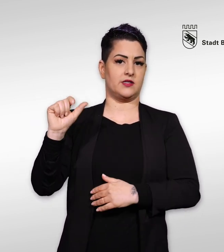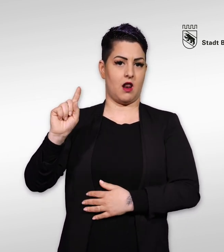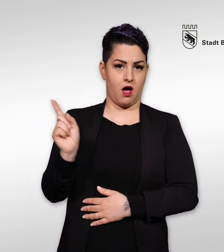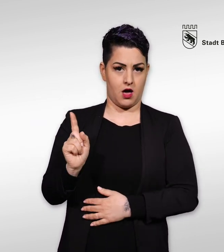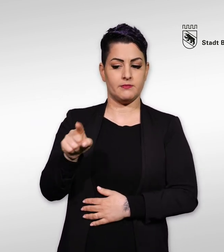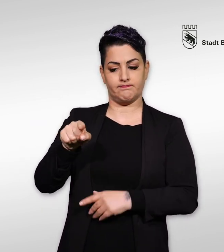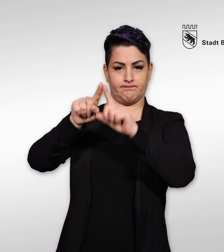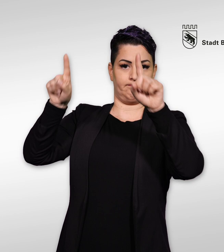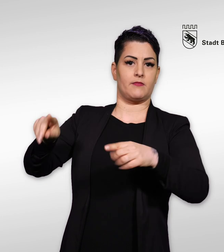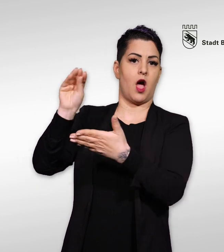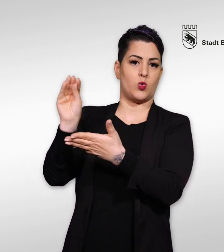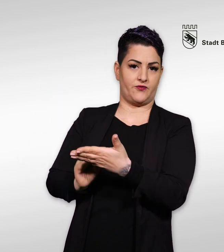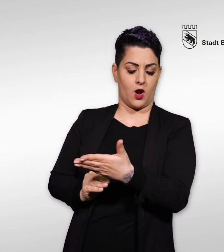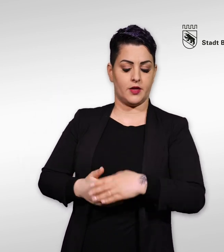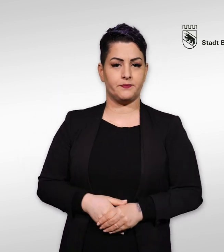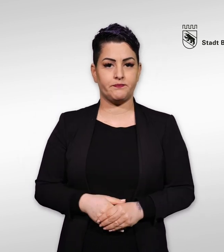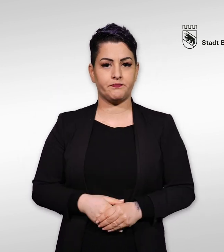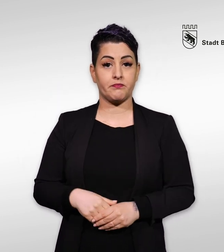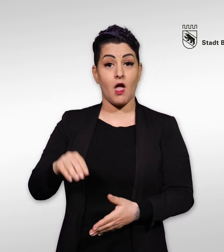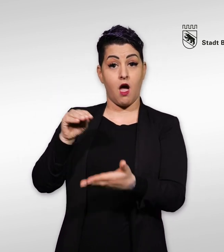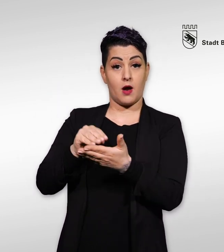Sie finden einen Link zum Anmeldeformular unter diesem Video.